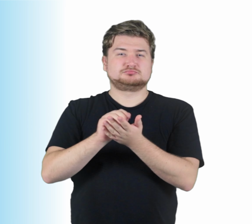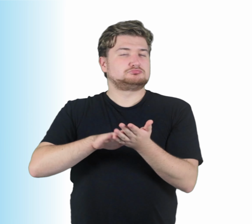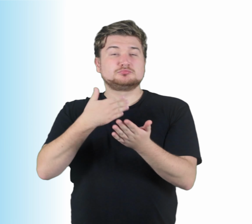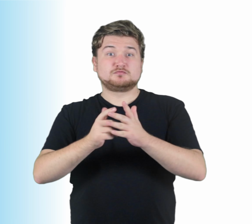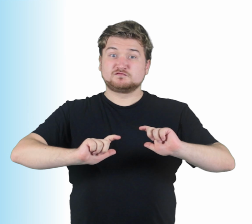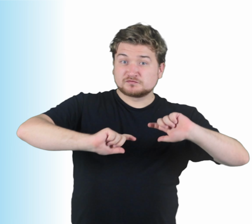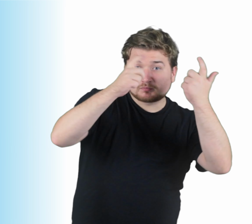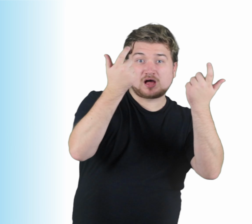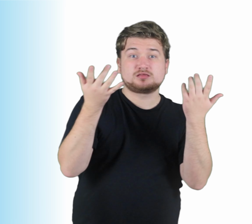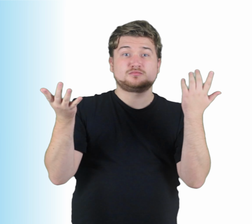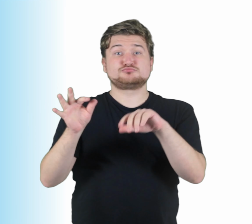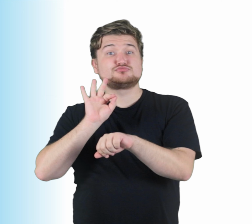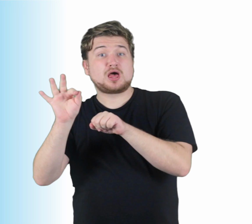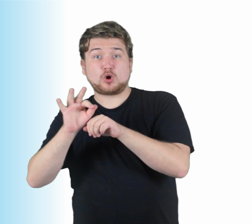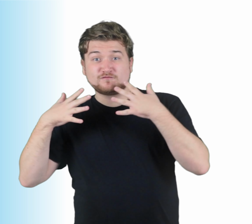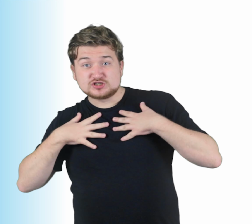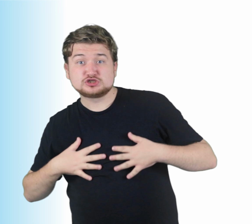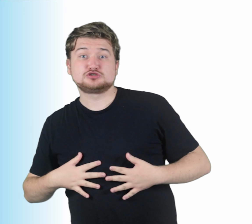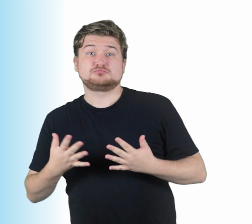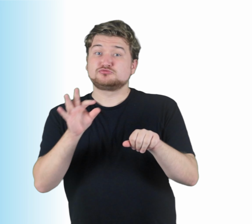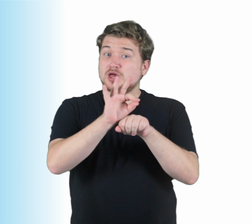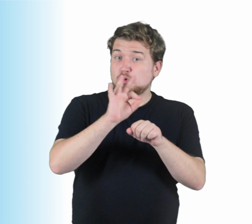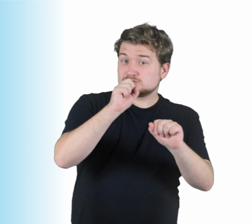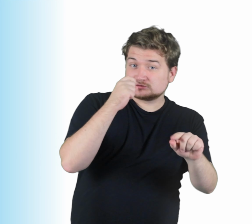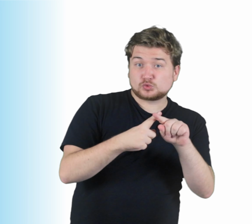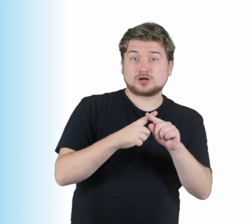np. wypadku, przemocy fizycznej czy seksualnej.